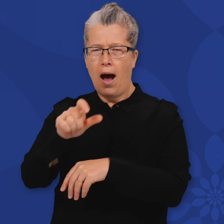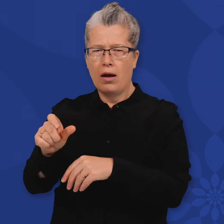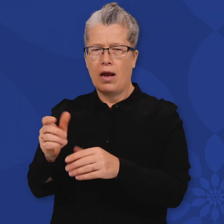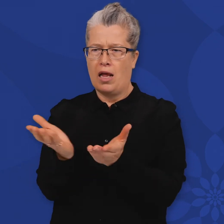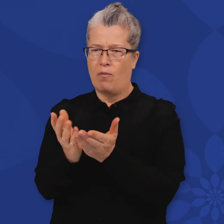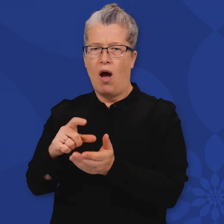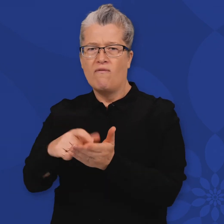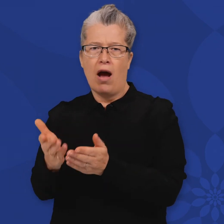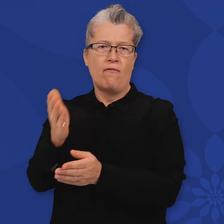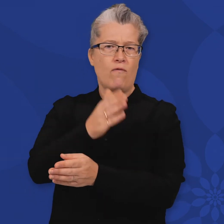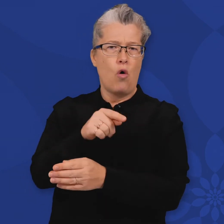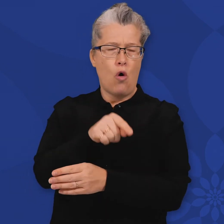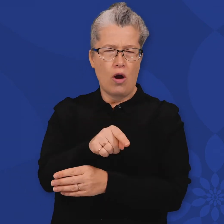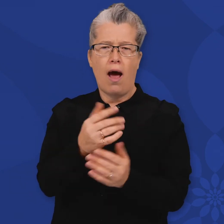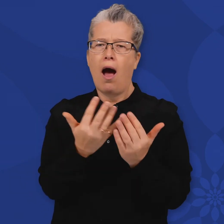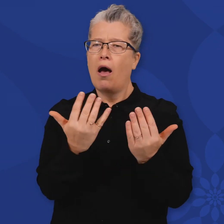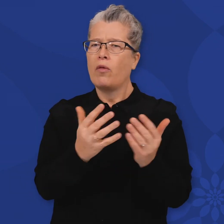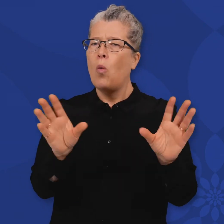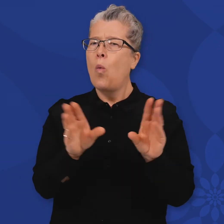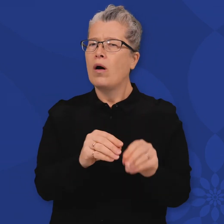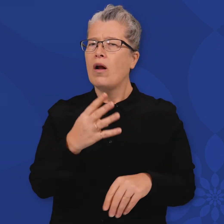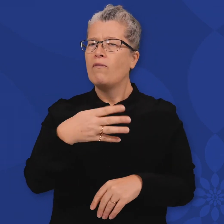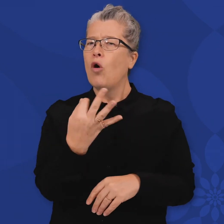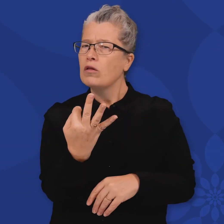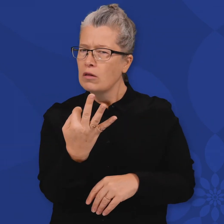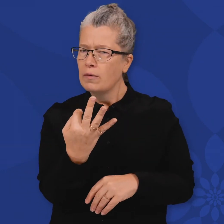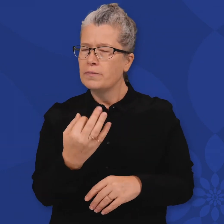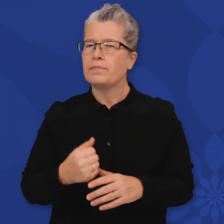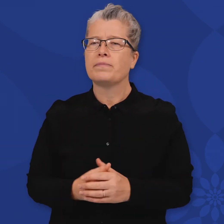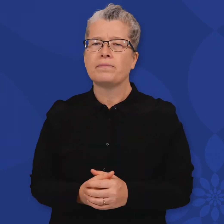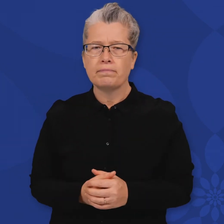medan antalet uppgick till sammanlagt 48 patienter för en vecka sedan.